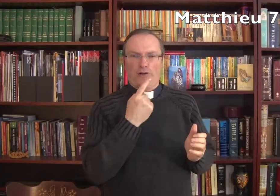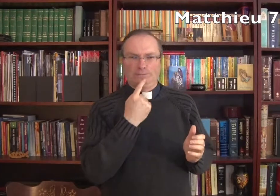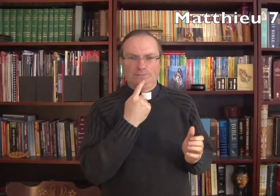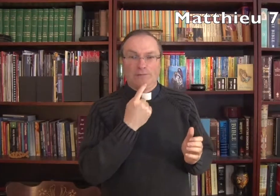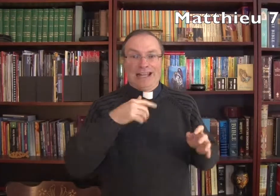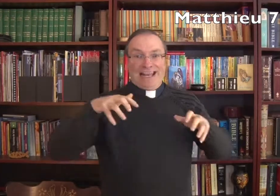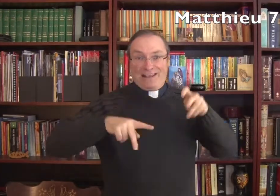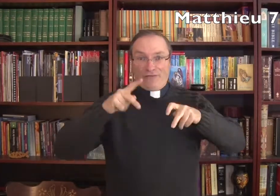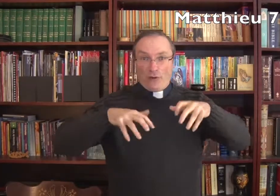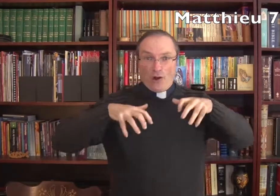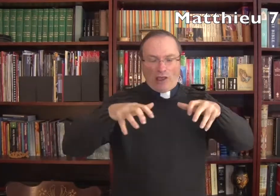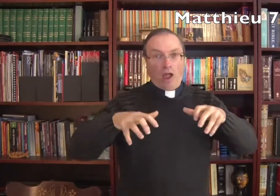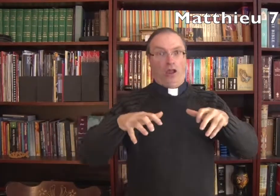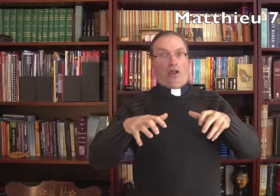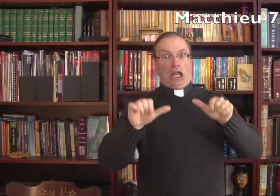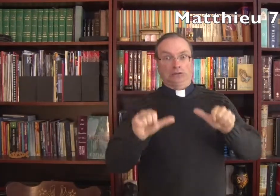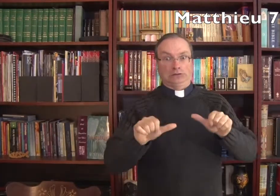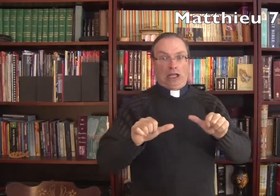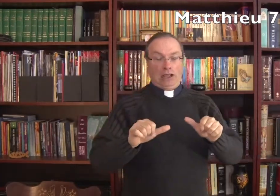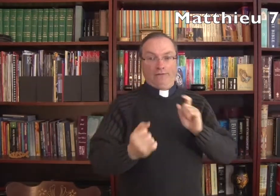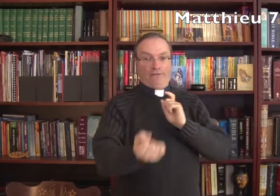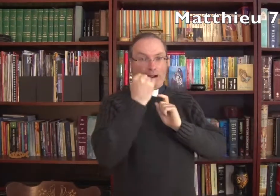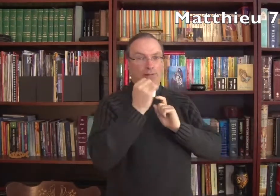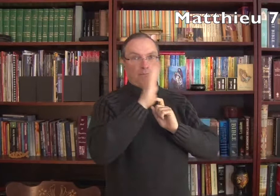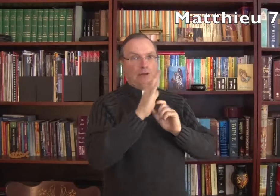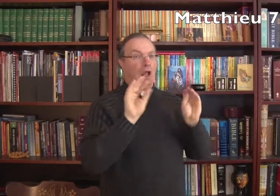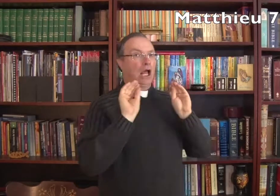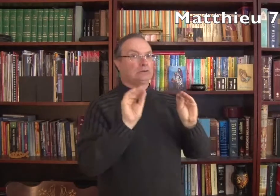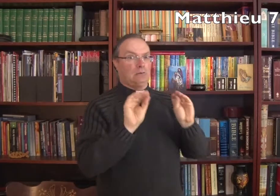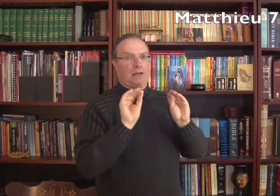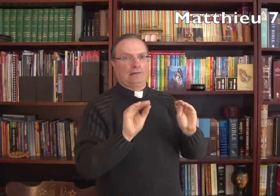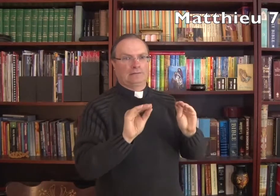les foules restèrent frappées par son enseignement,